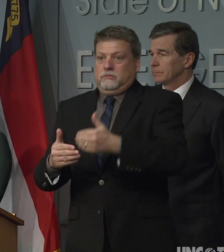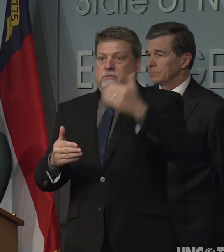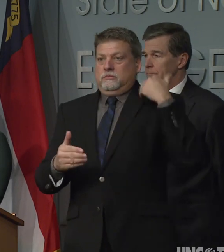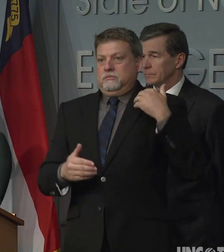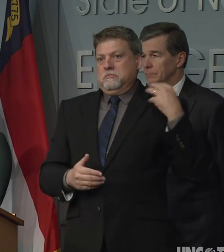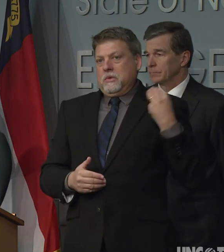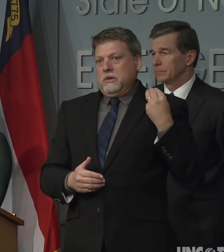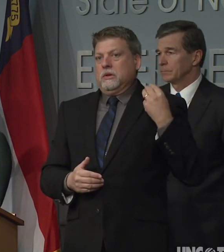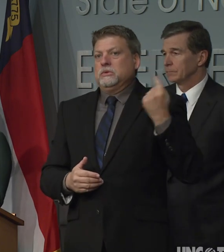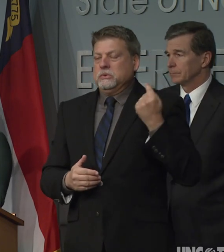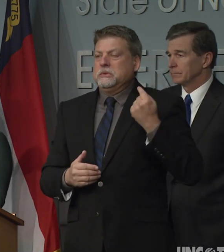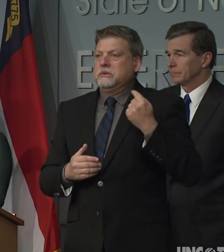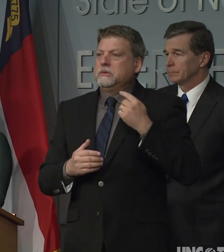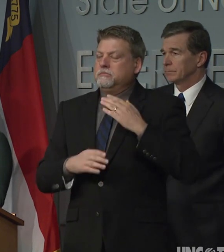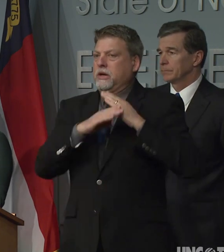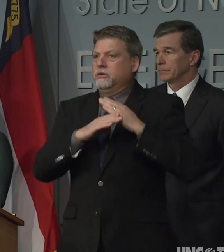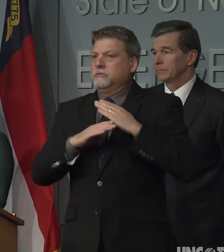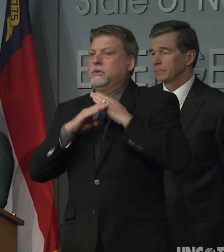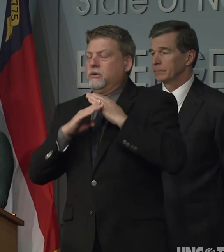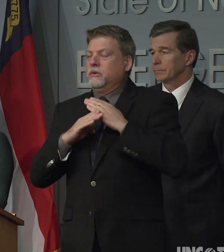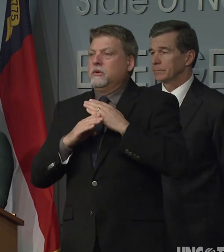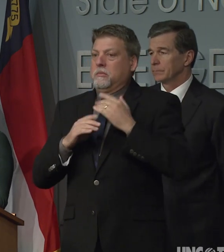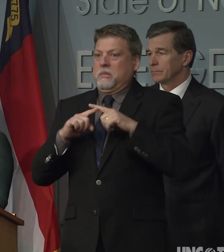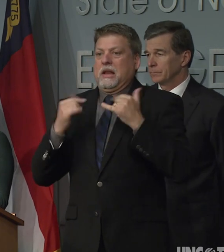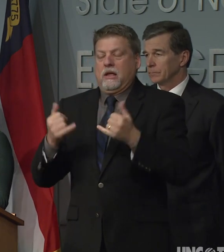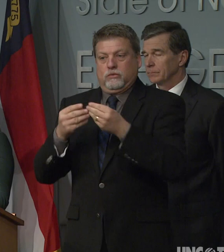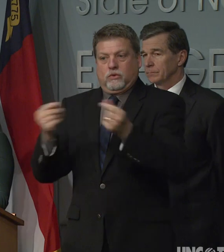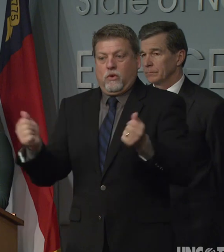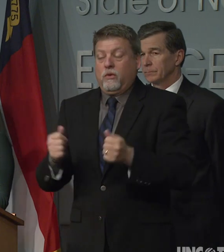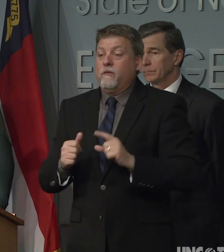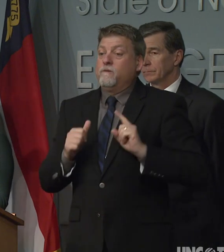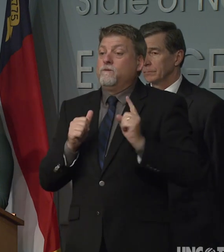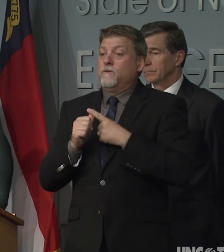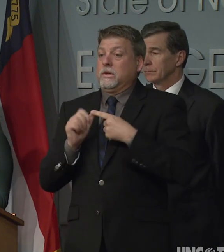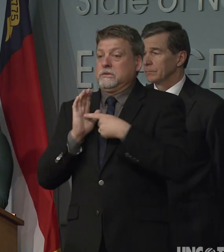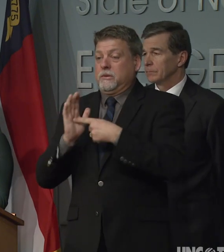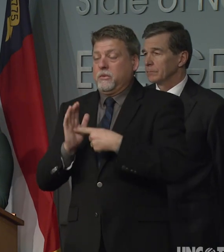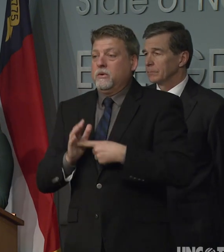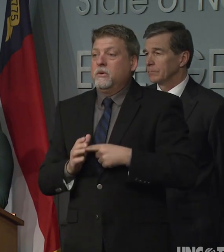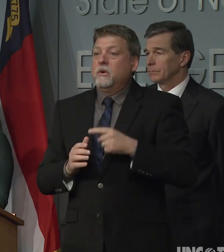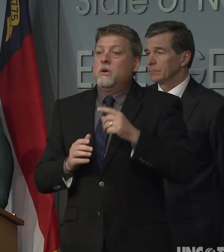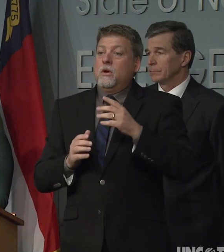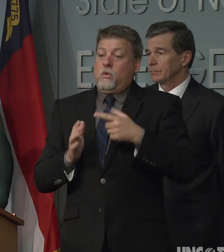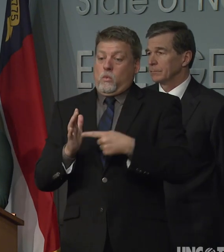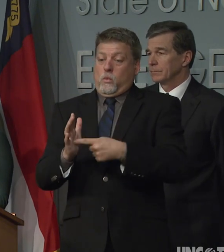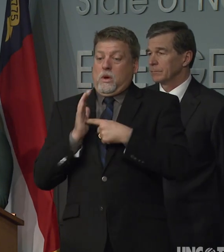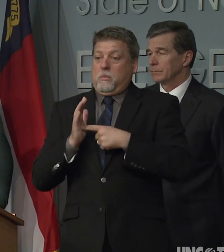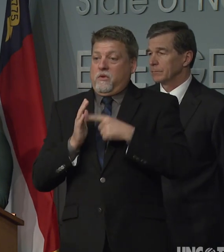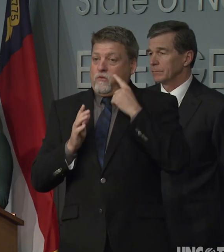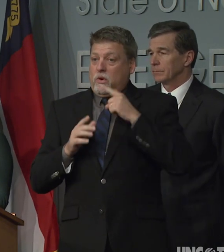problemas que sucedieron a principios de la semana ya se resolvieron primero hemos cambiar los criterios.